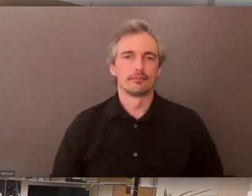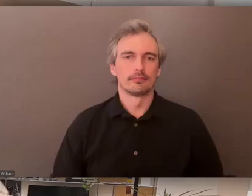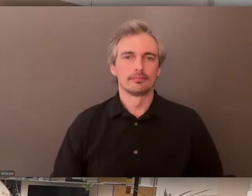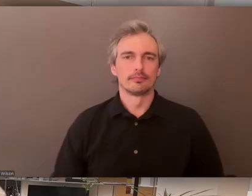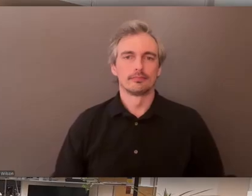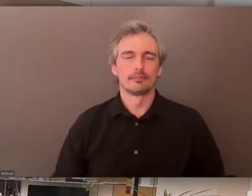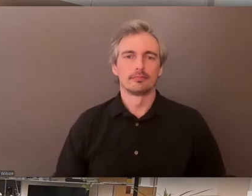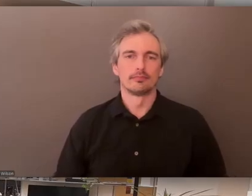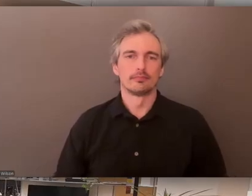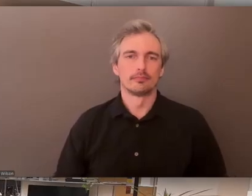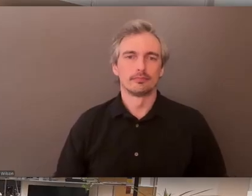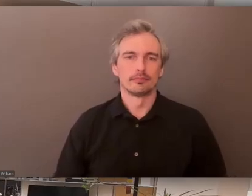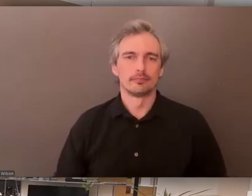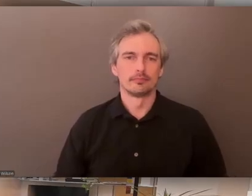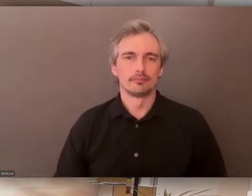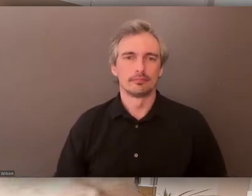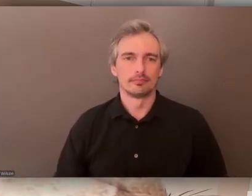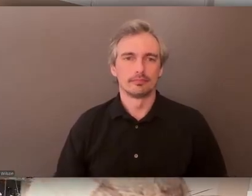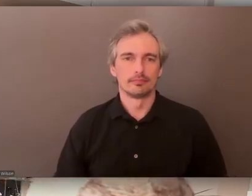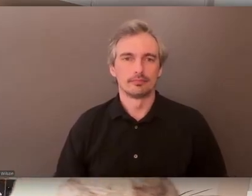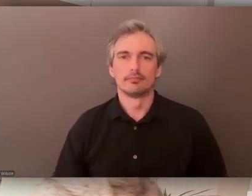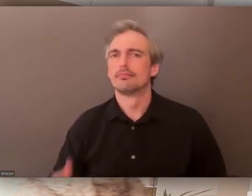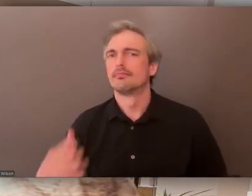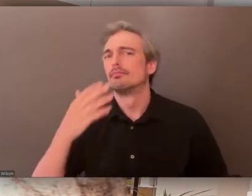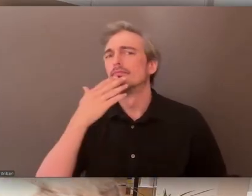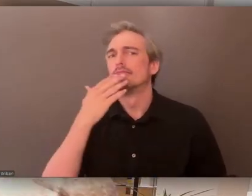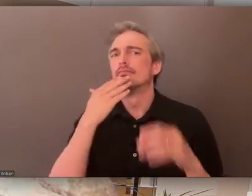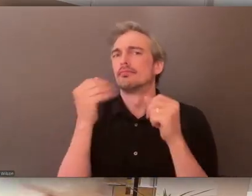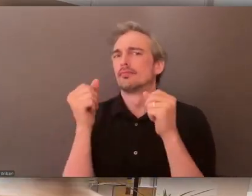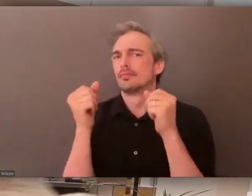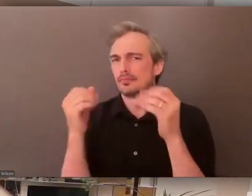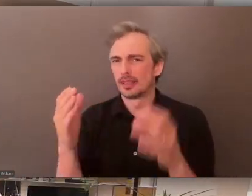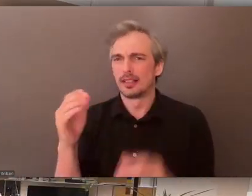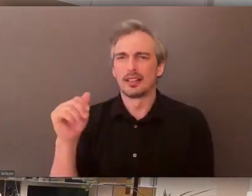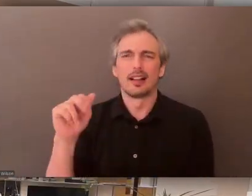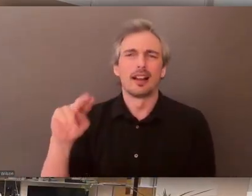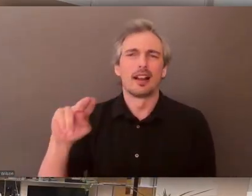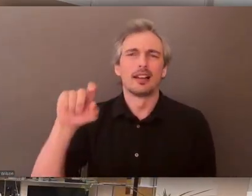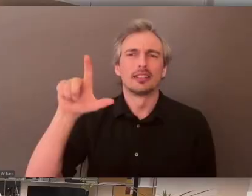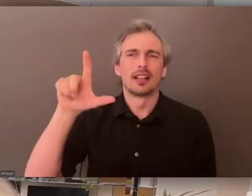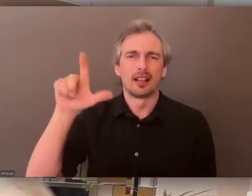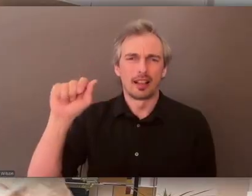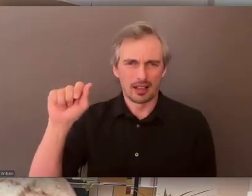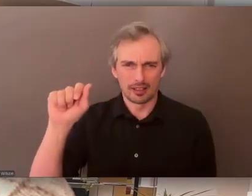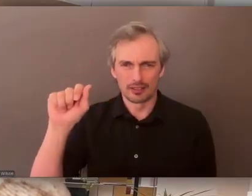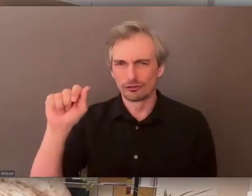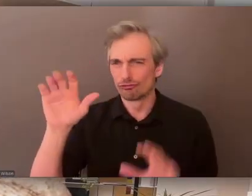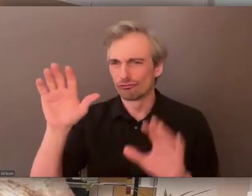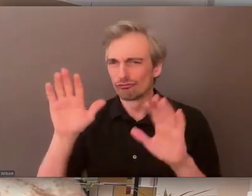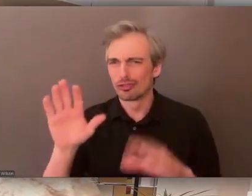アンジェラ、本当にありがとうございました。 素晴らしいプレゼンテ ーションでした。 これから質疑応答の時間に入ります。